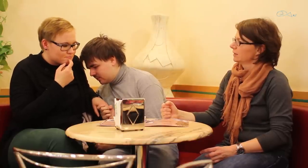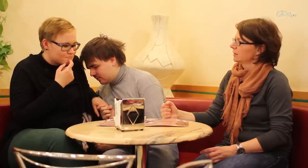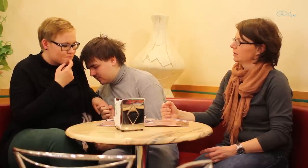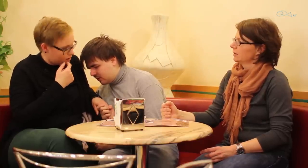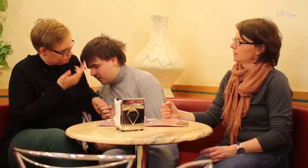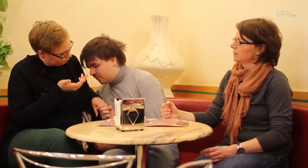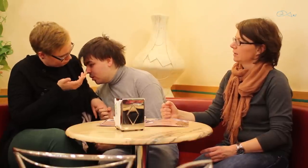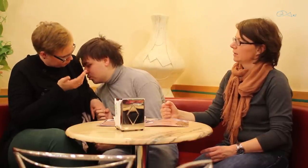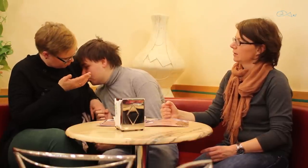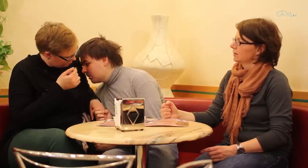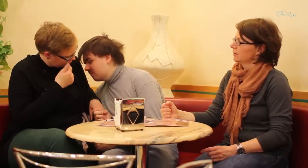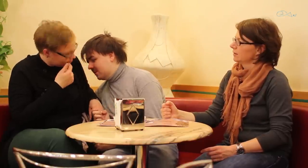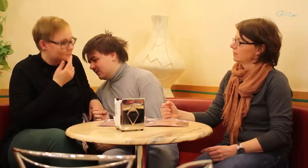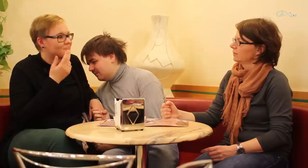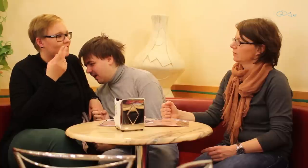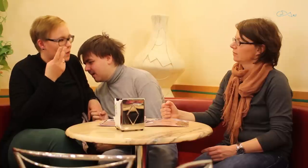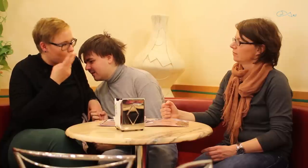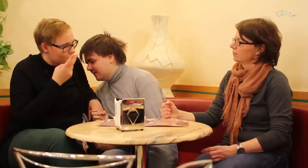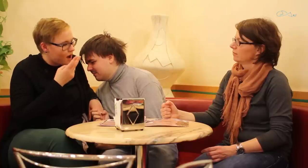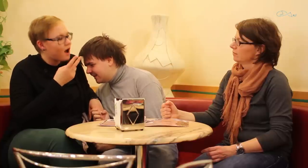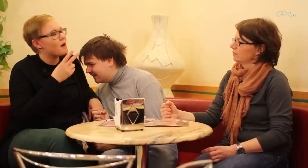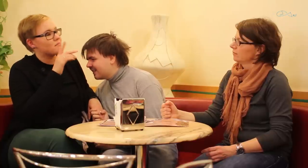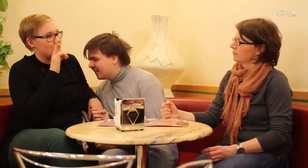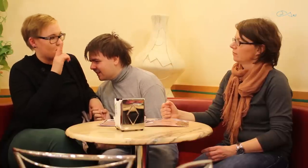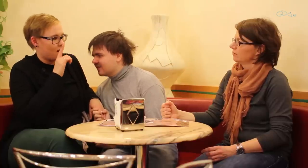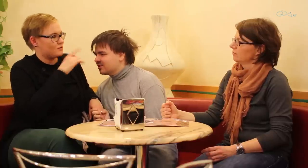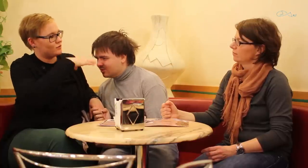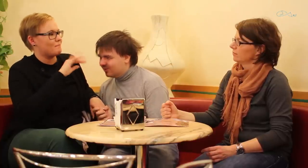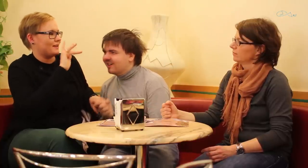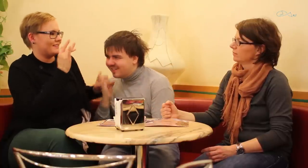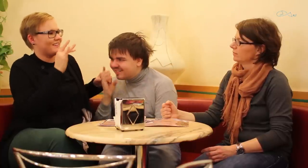Oder ich surfe mit Mama im Internet.